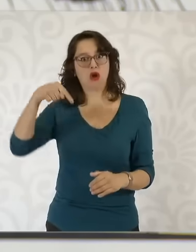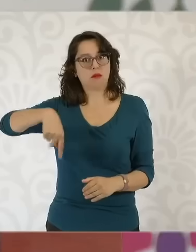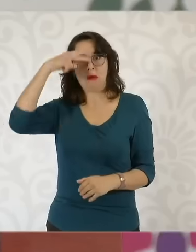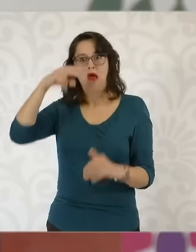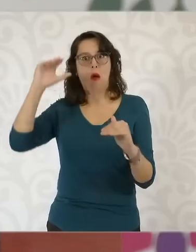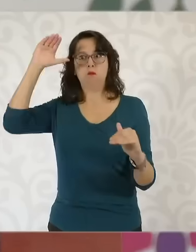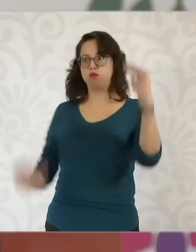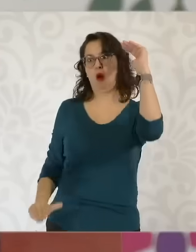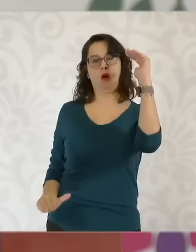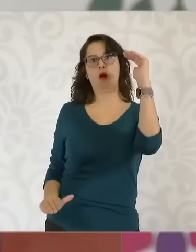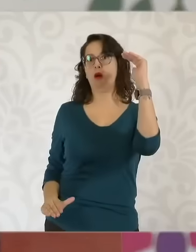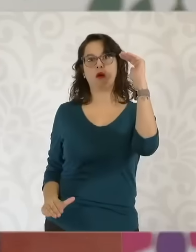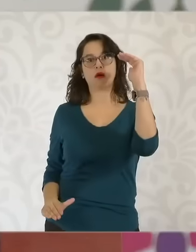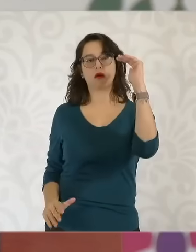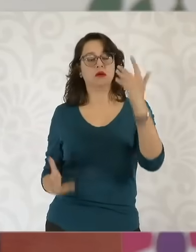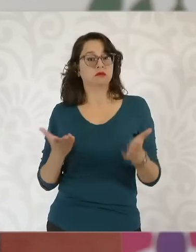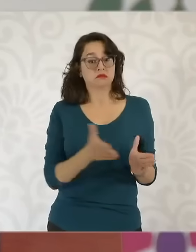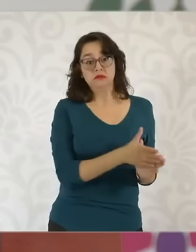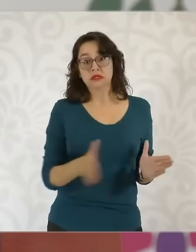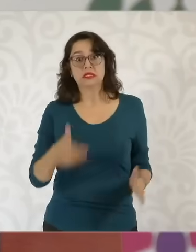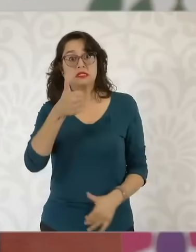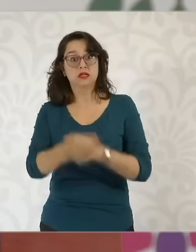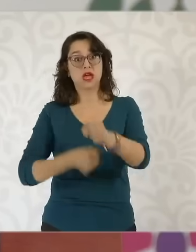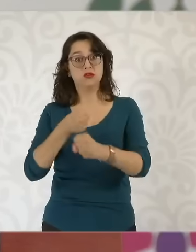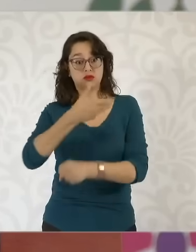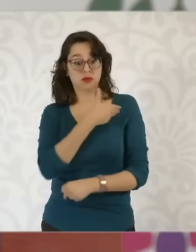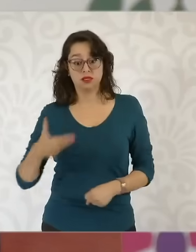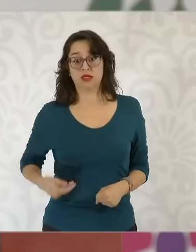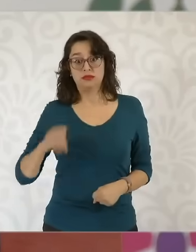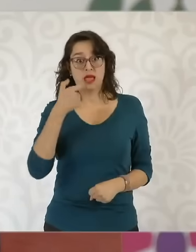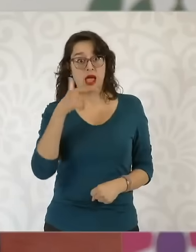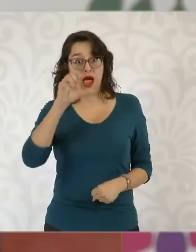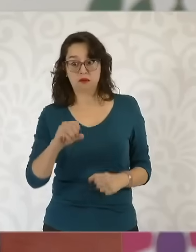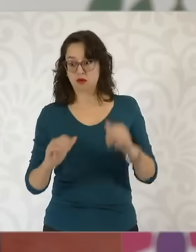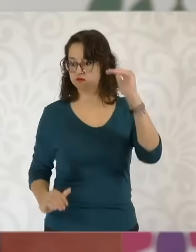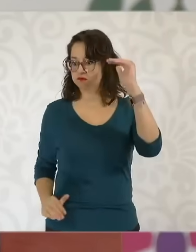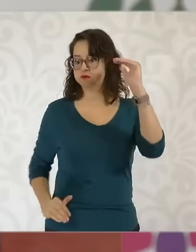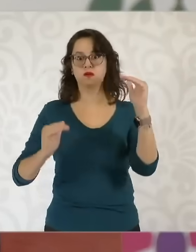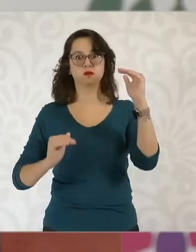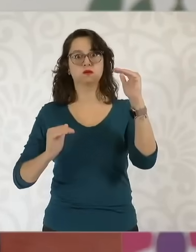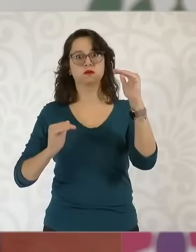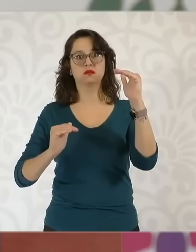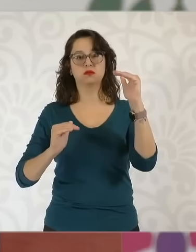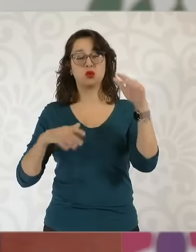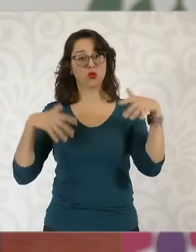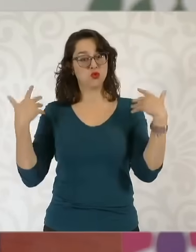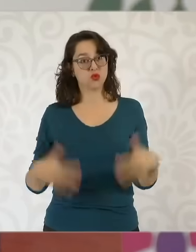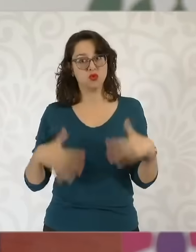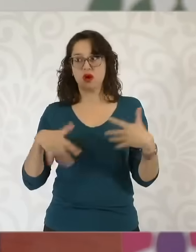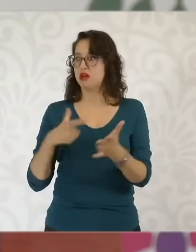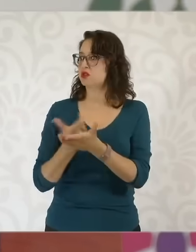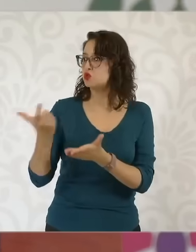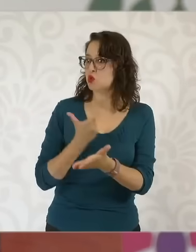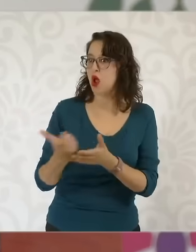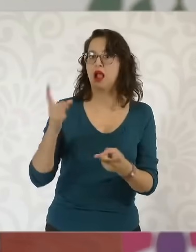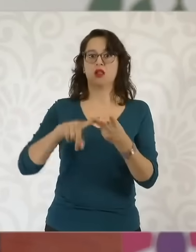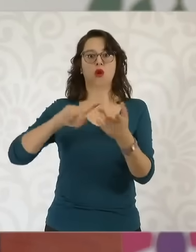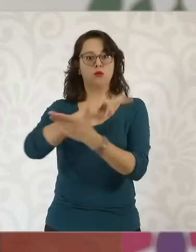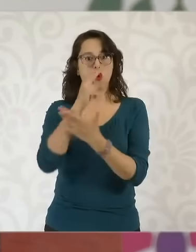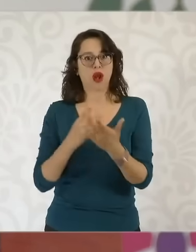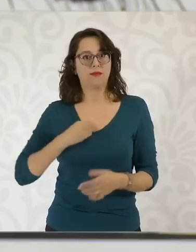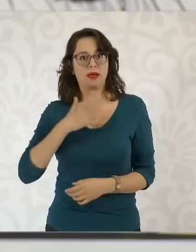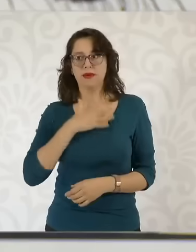modelo económico, el incremento al salario, los programas de bienestar y también la inversión en